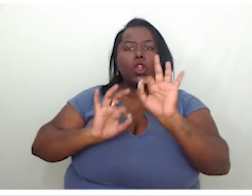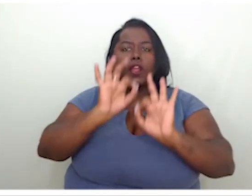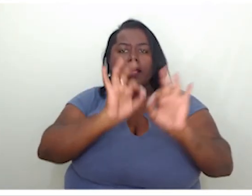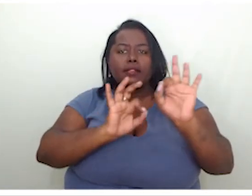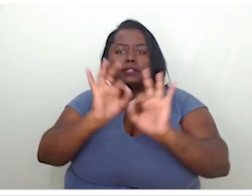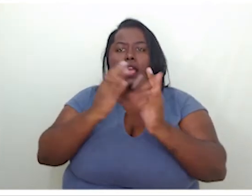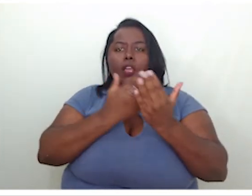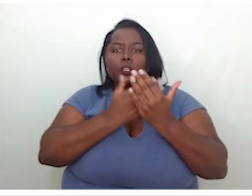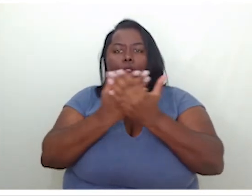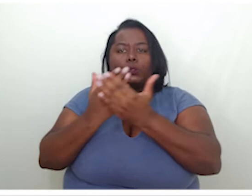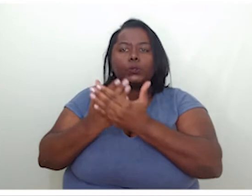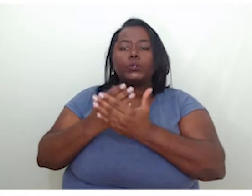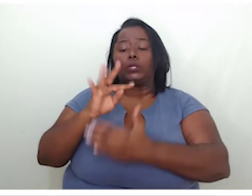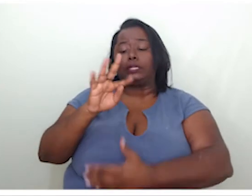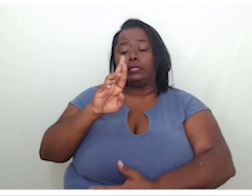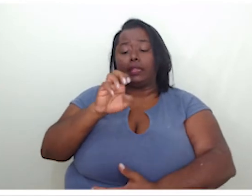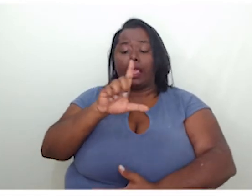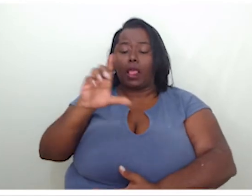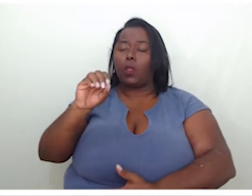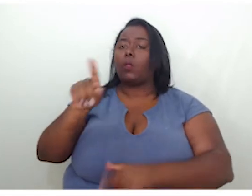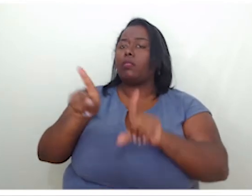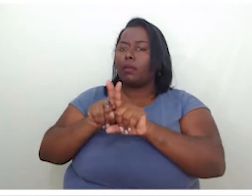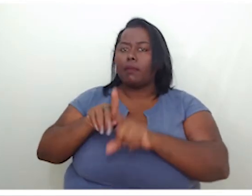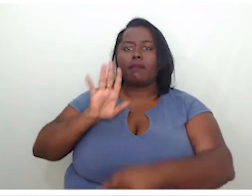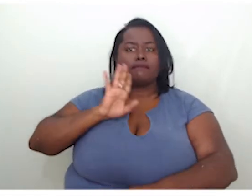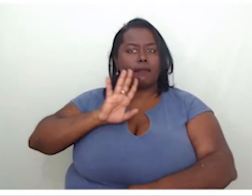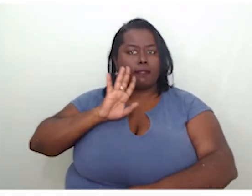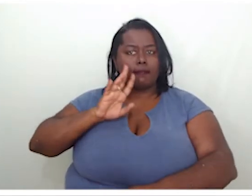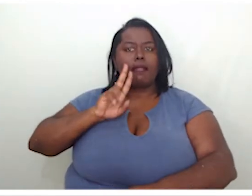ese es apenas un ejemplo, puede que